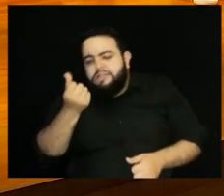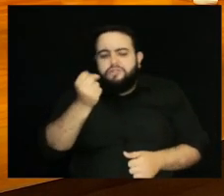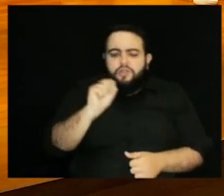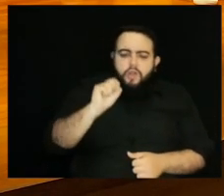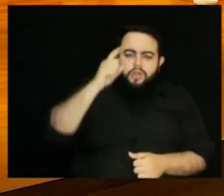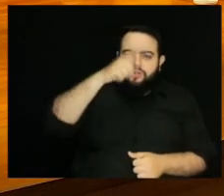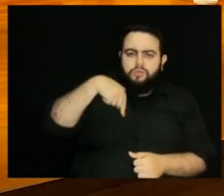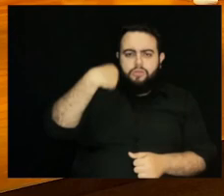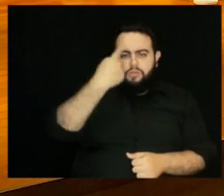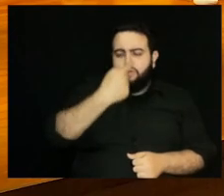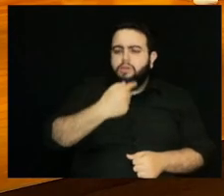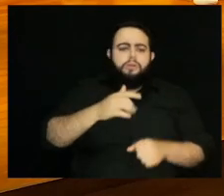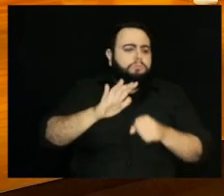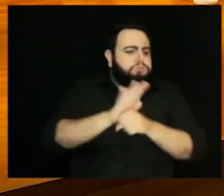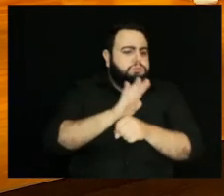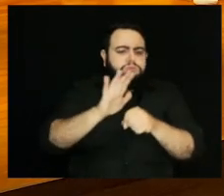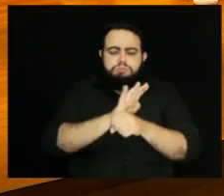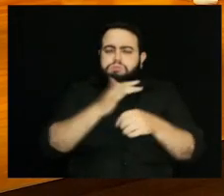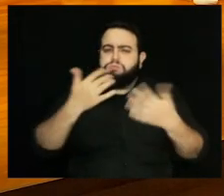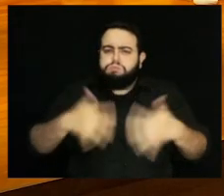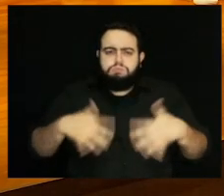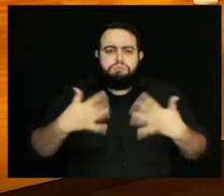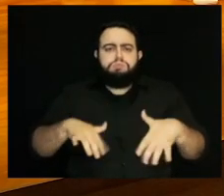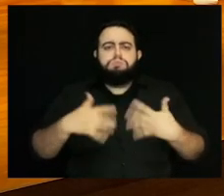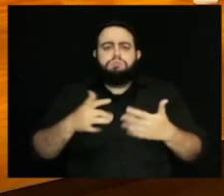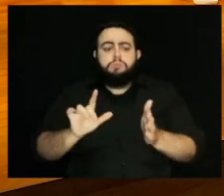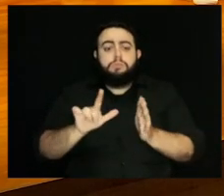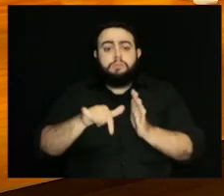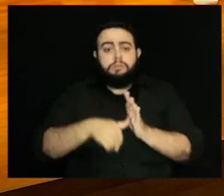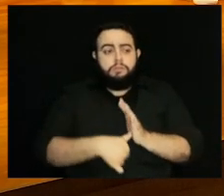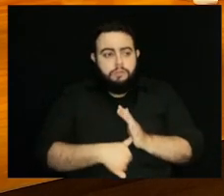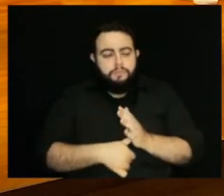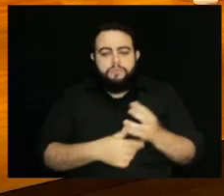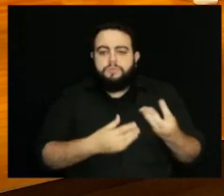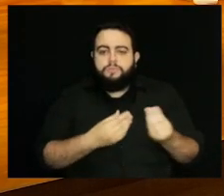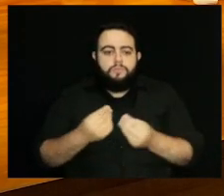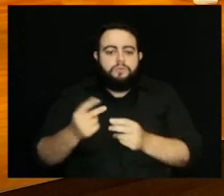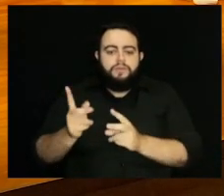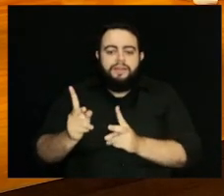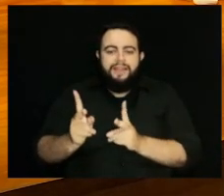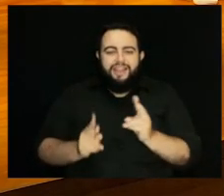Lotou de ficar gente de fora. Depois eles foram fazendo várias edições. Isso durou uns 4 anos, e